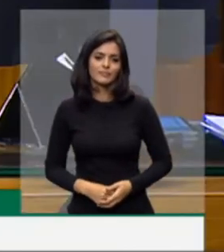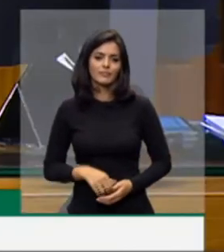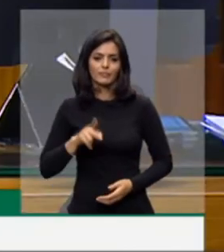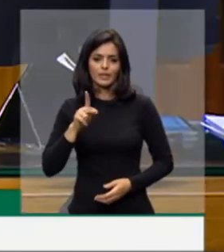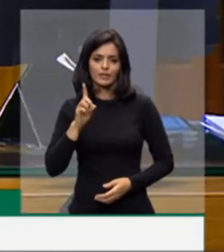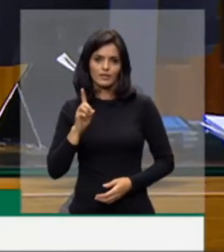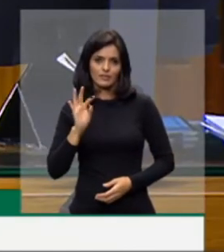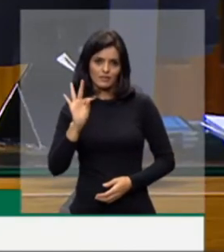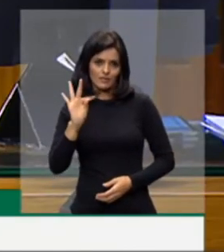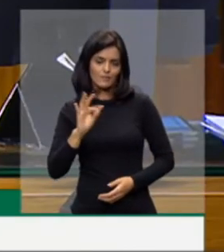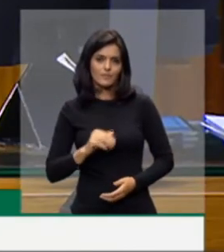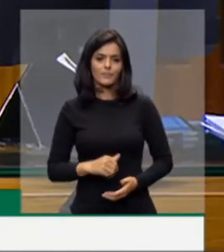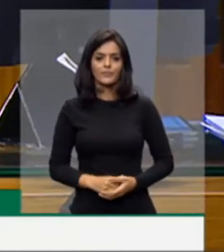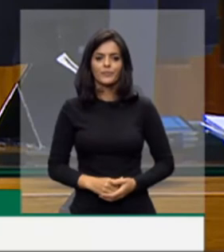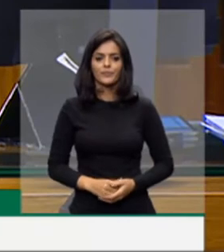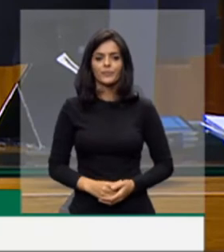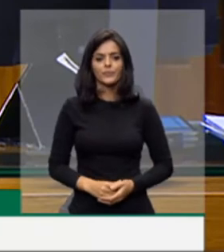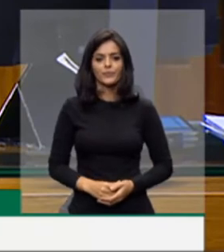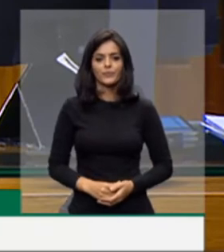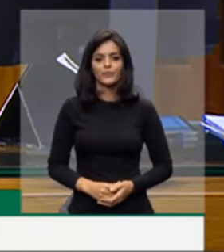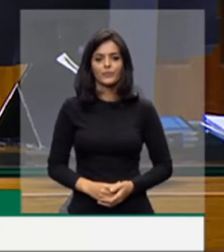[DEPUTADO]: PRESIDENTE, O GOVERNO ORIENTA SIM. -- [PRESIDENTE]: SIM